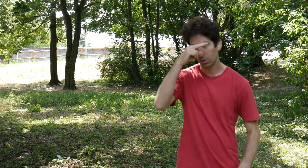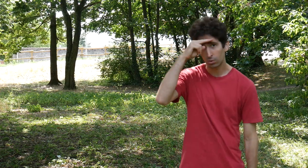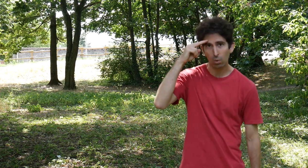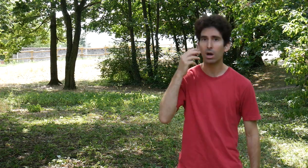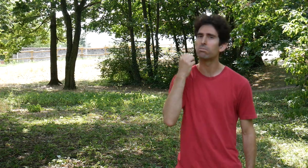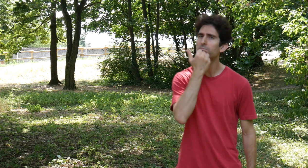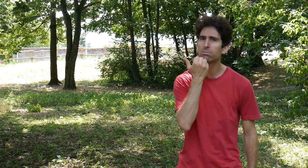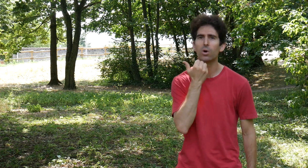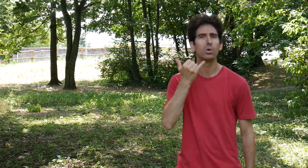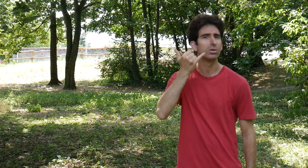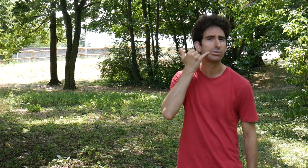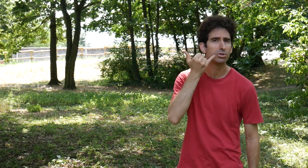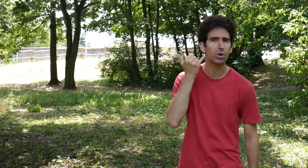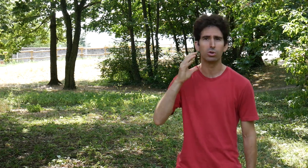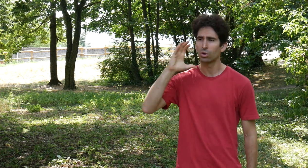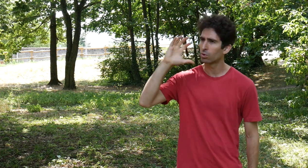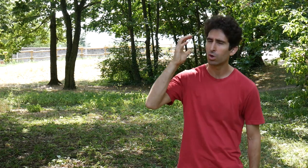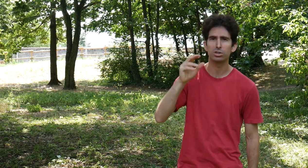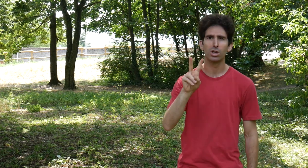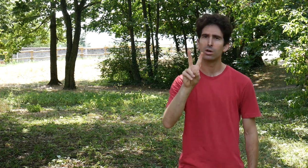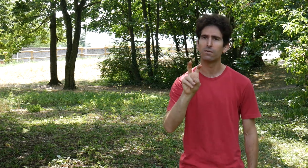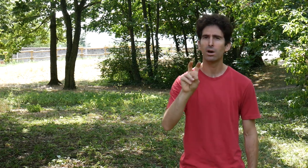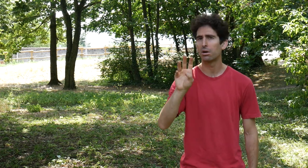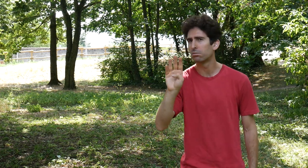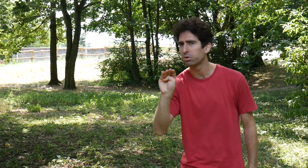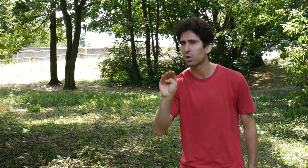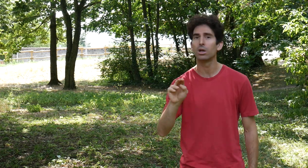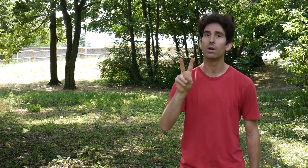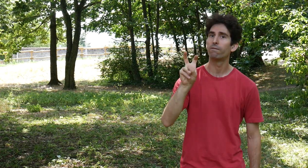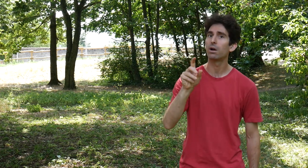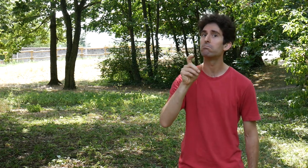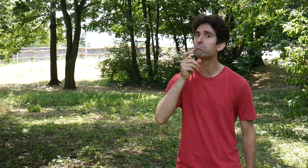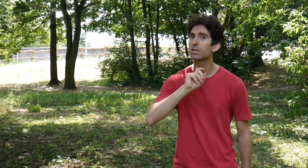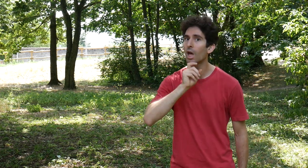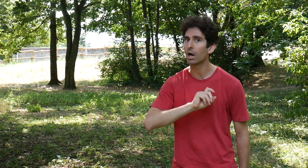noir, marron, jaune, orange, vert-bleu, vert métallique...